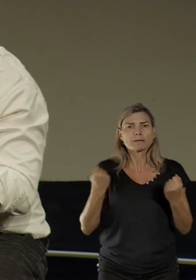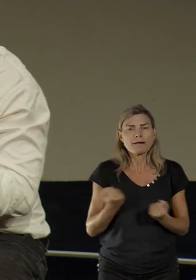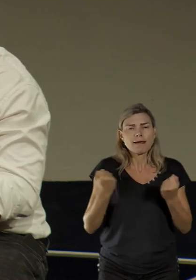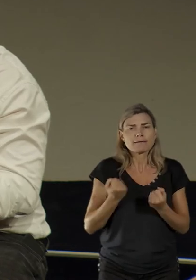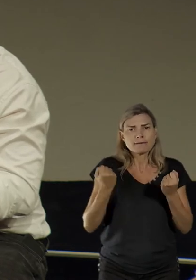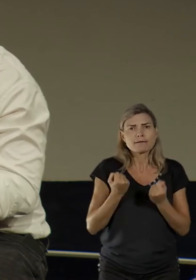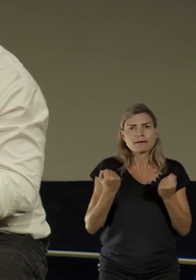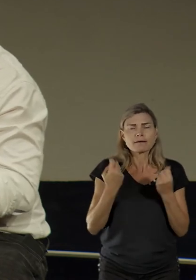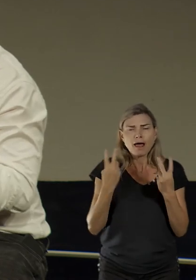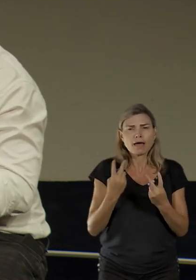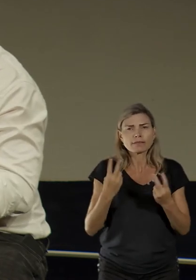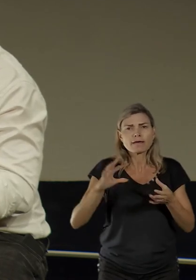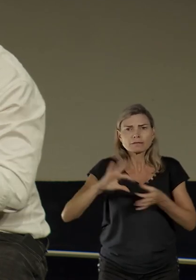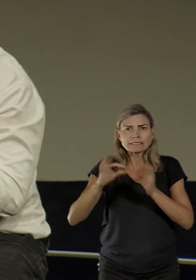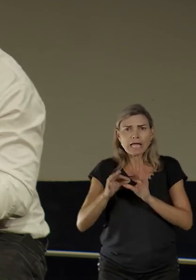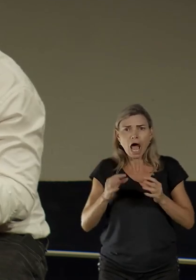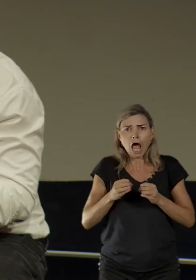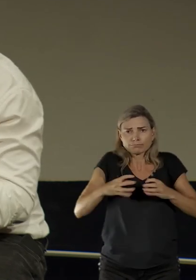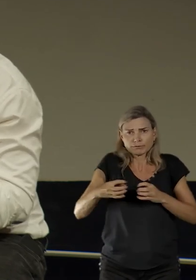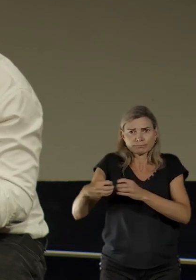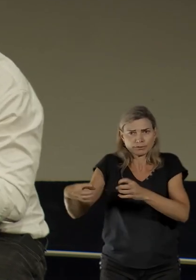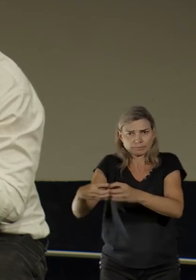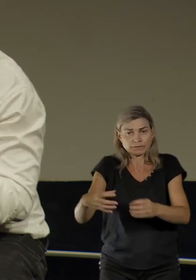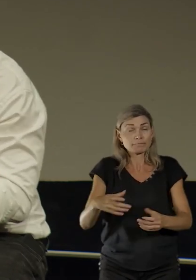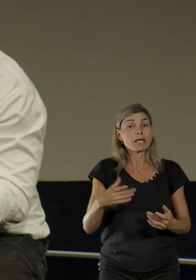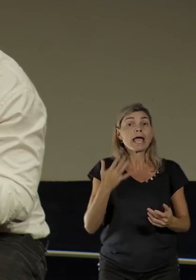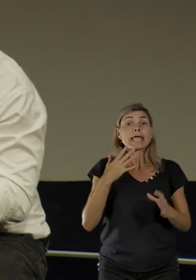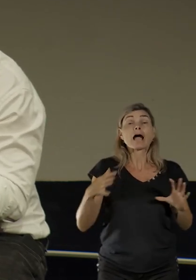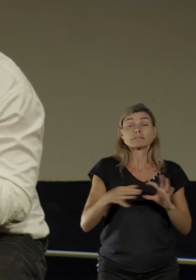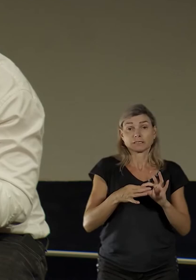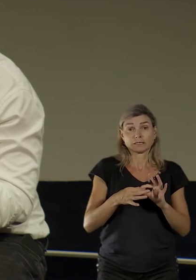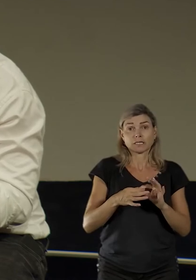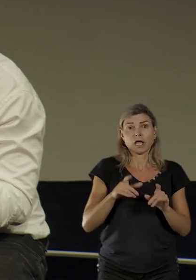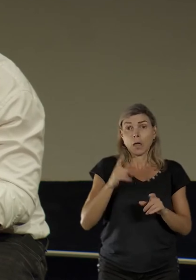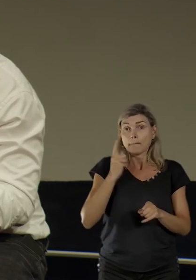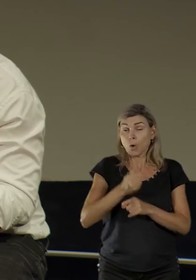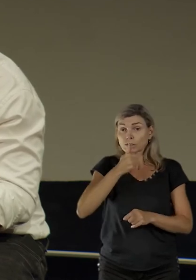A ty tangenciální vztahy primárně nemusí být metro, což je poměrně drahá investice.